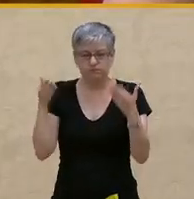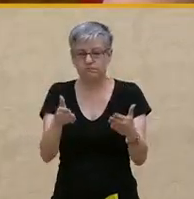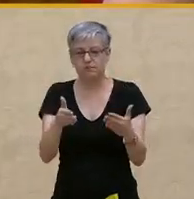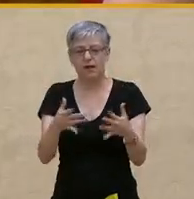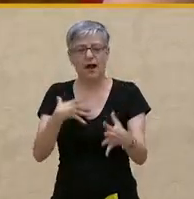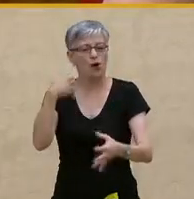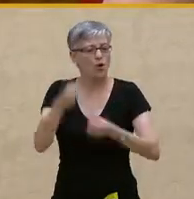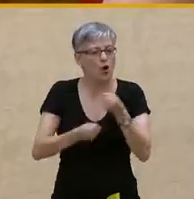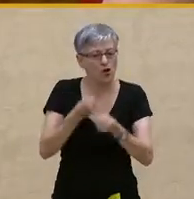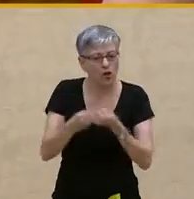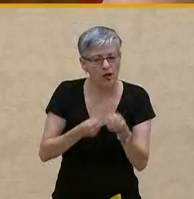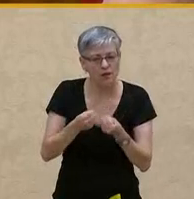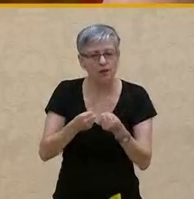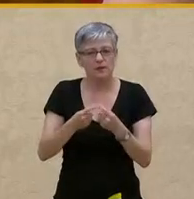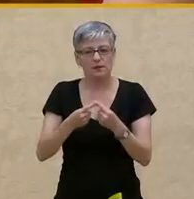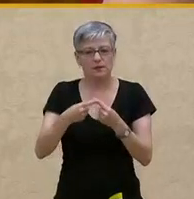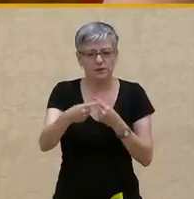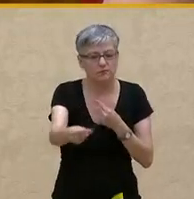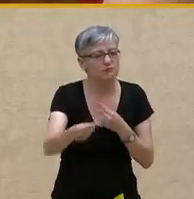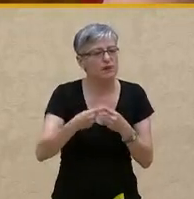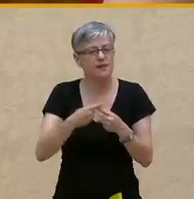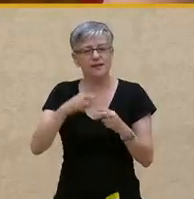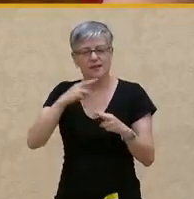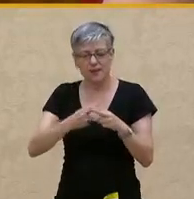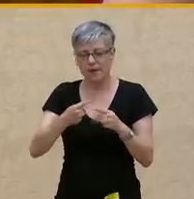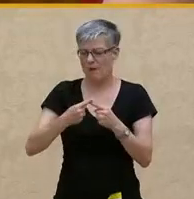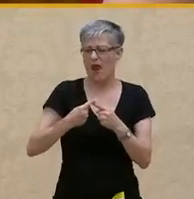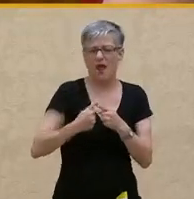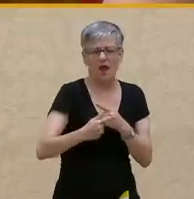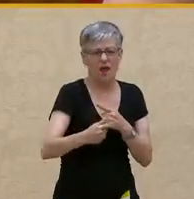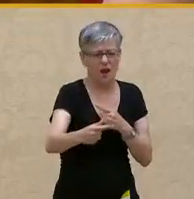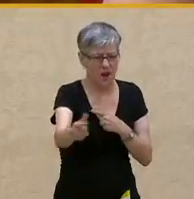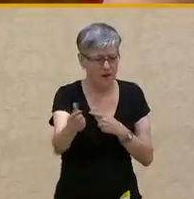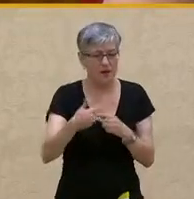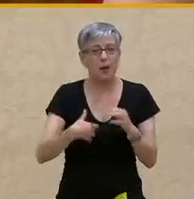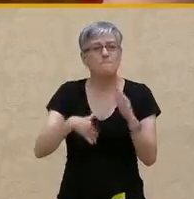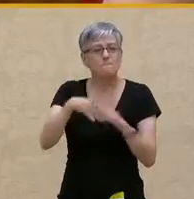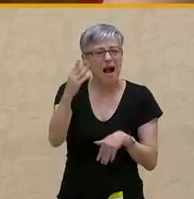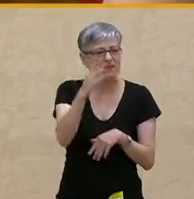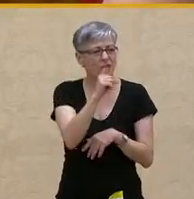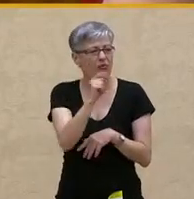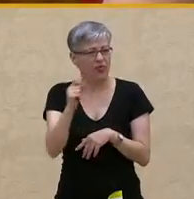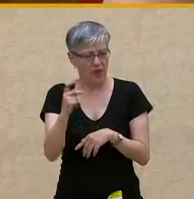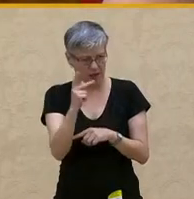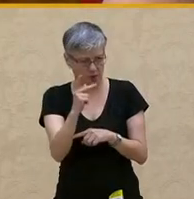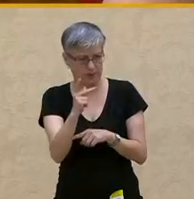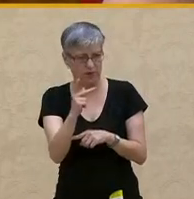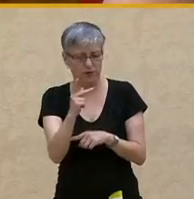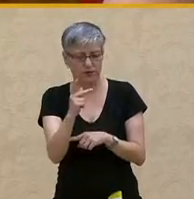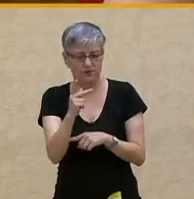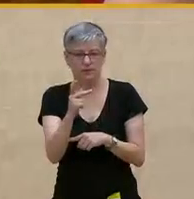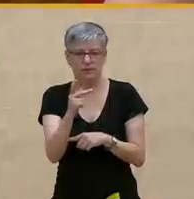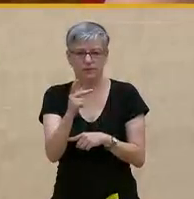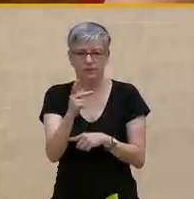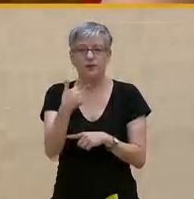correr carreras de ultradistancia, carreras de más de cien kilómetros, en el cual visibilizo, con mis